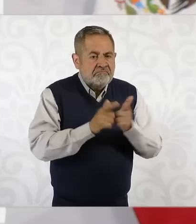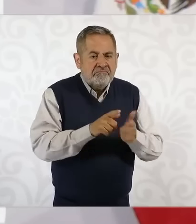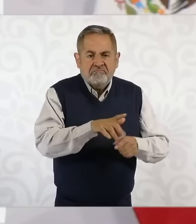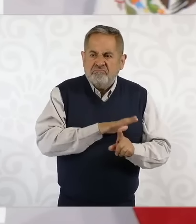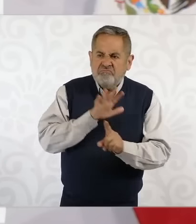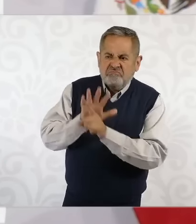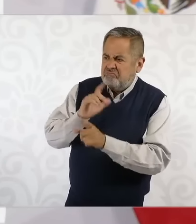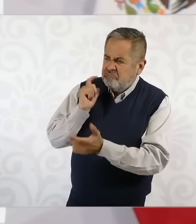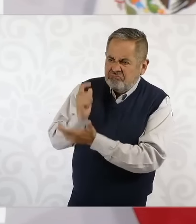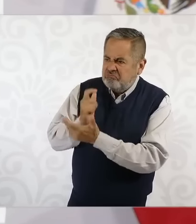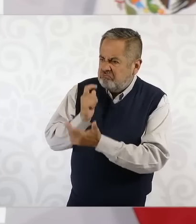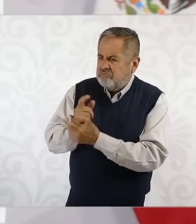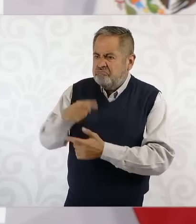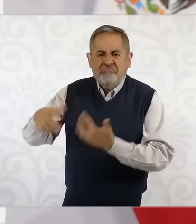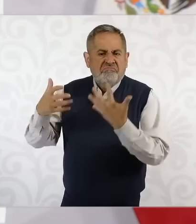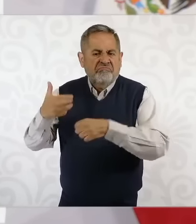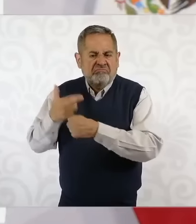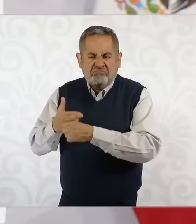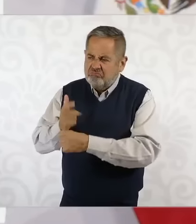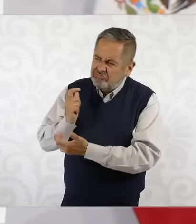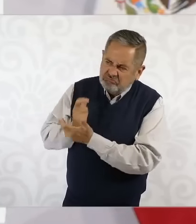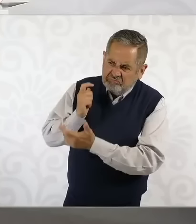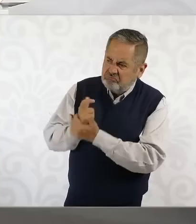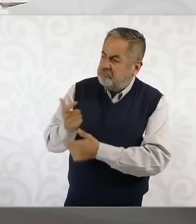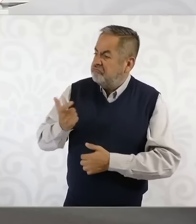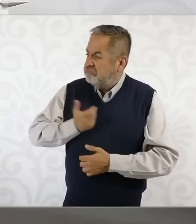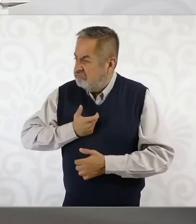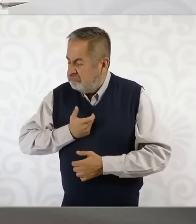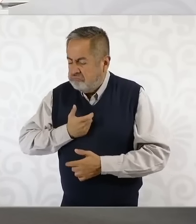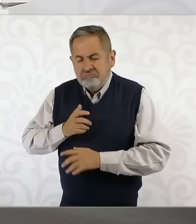del sector empresarial. También cuenta con antecedentes delictivos en Estados